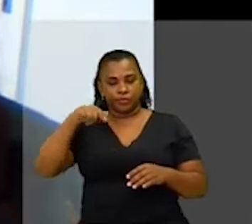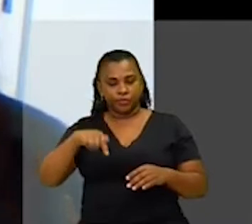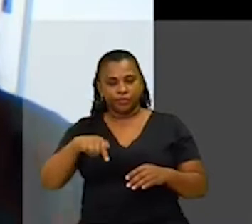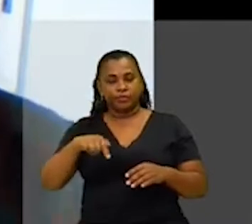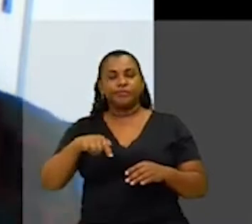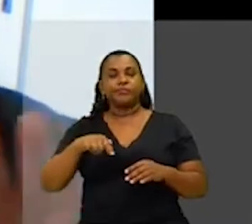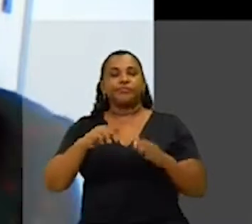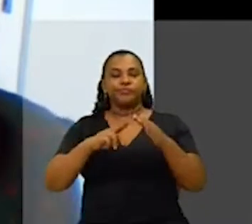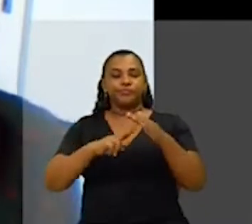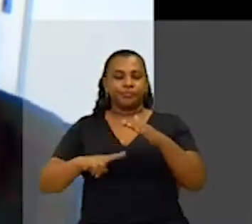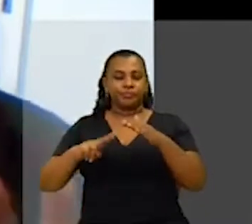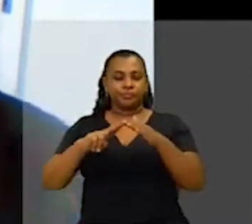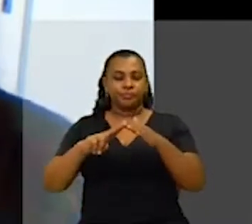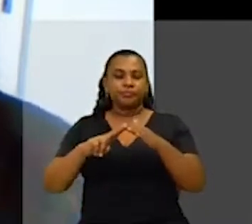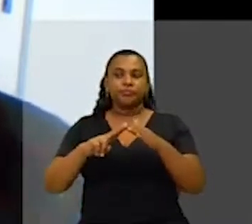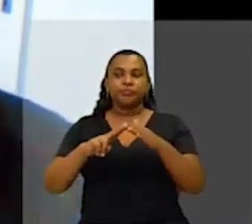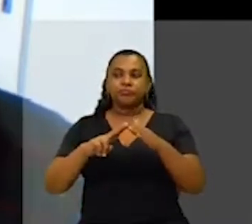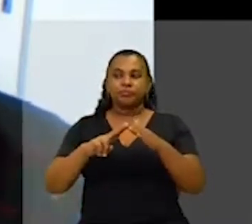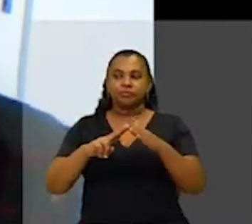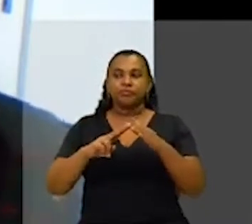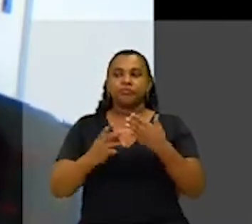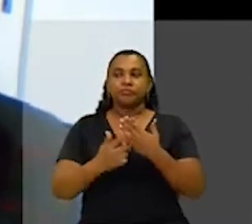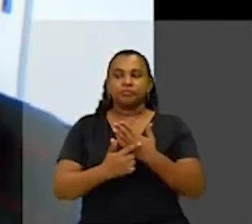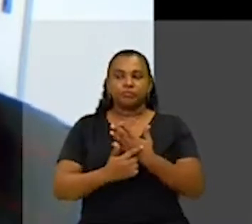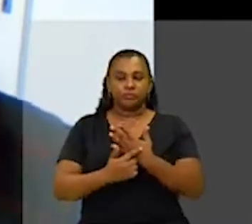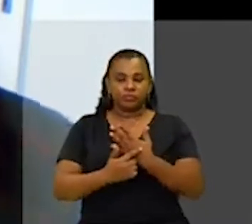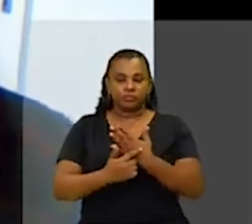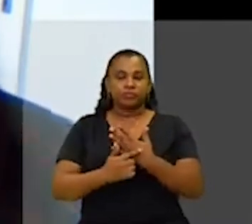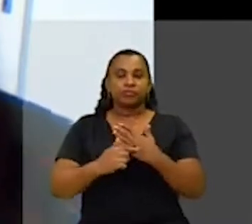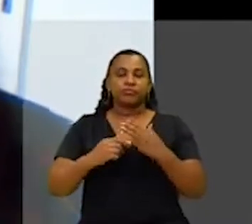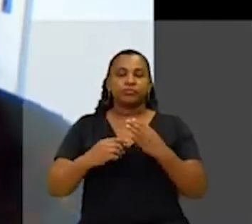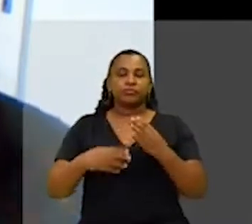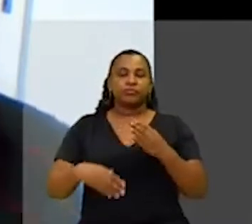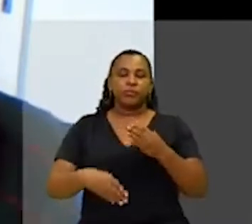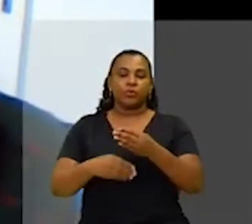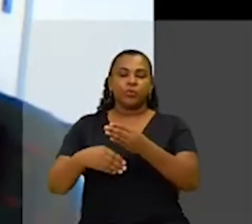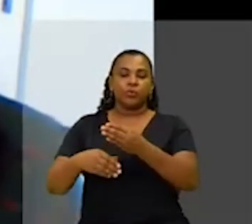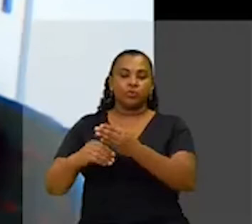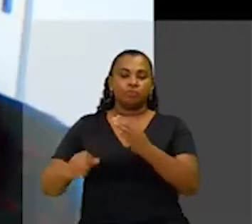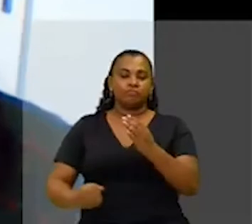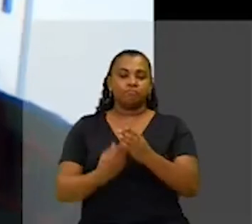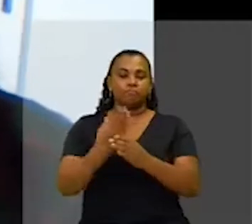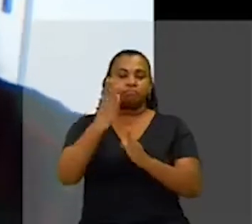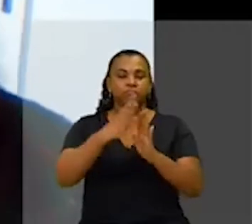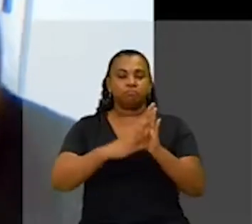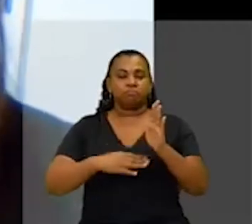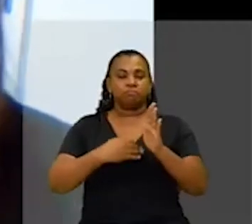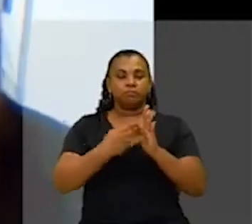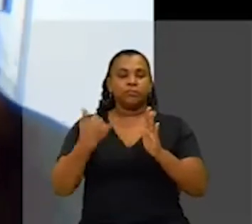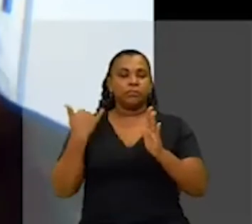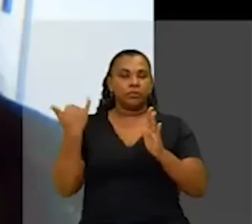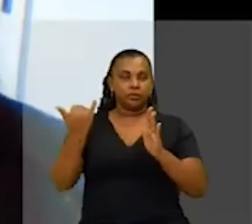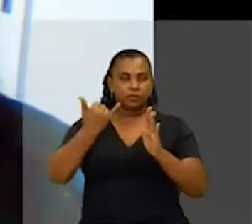mg e eu espero poder contribuir na construção dessa renda tão importante eu te convidar daqui